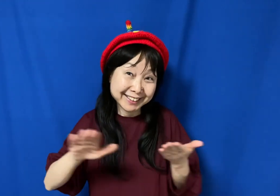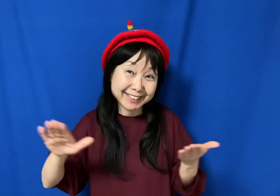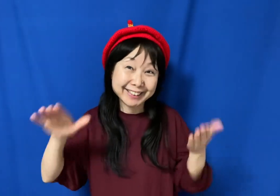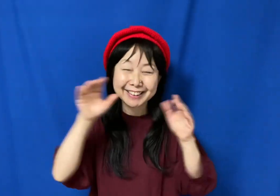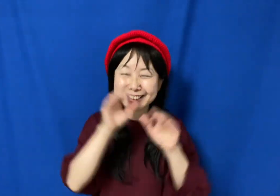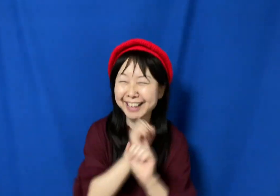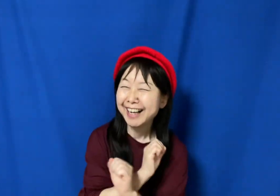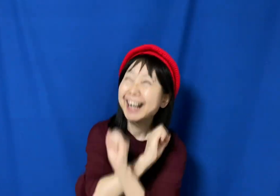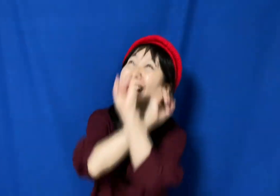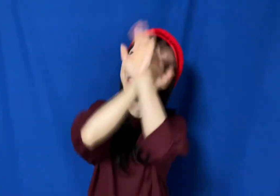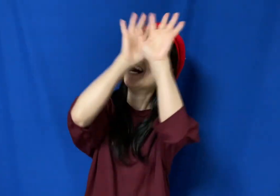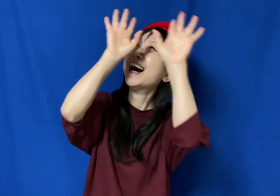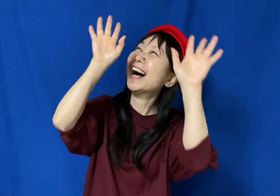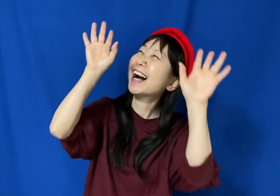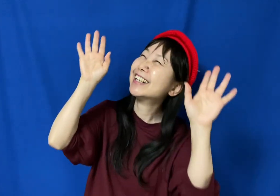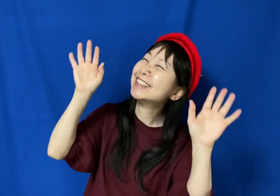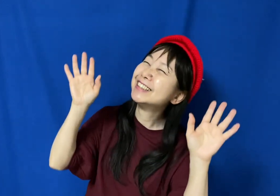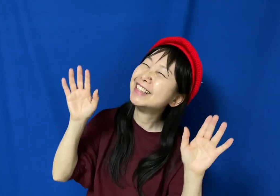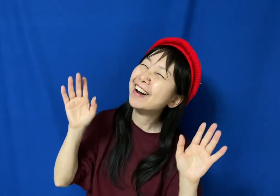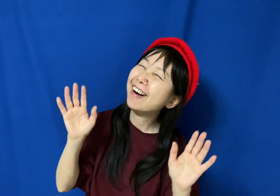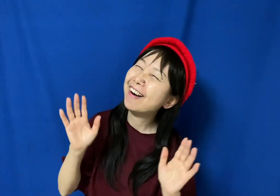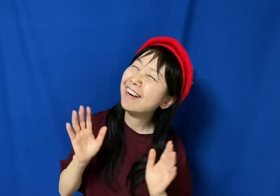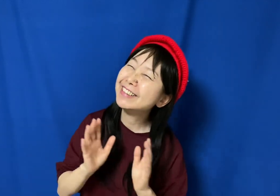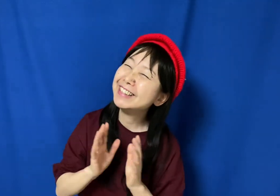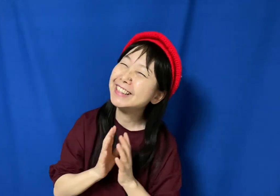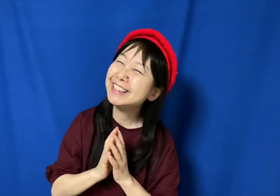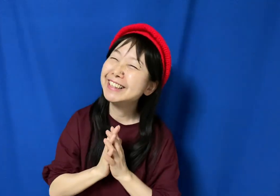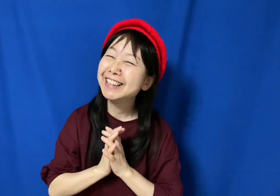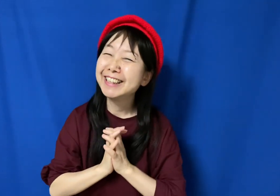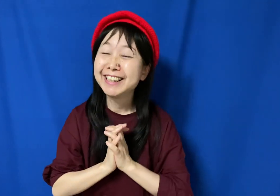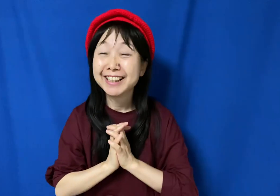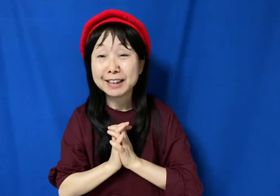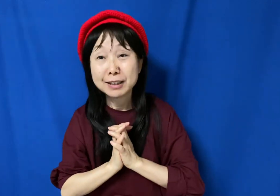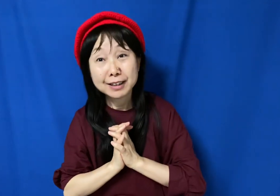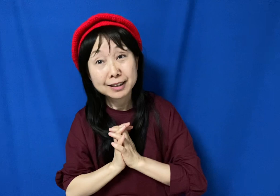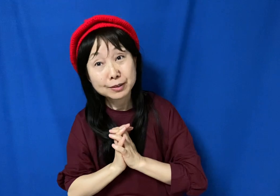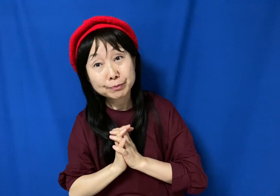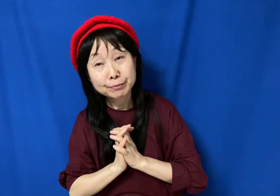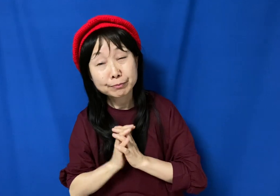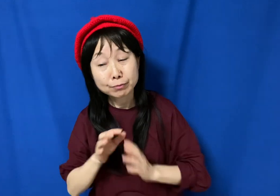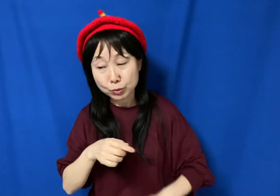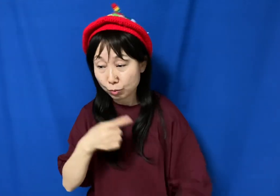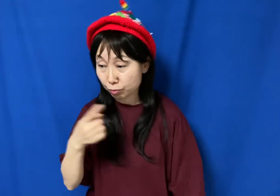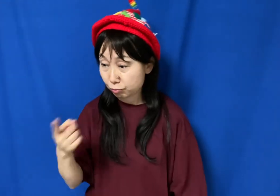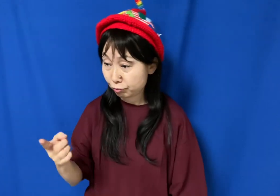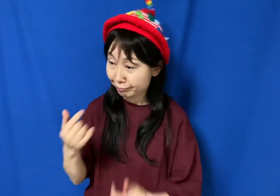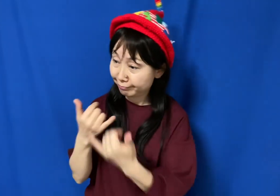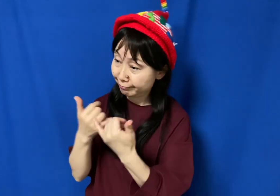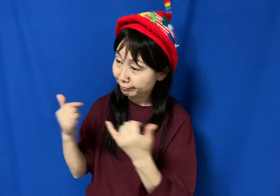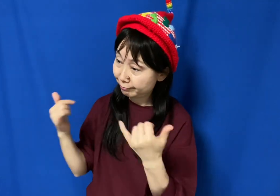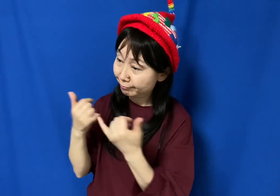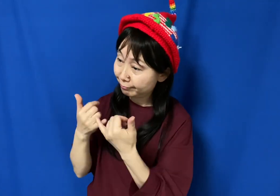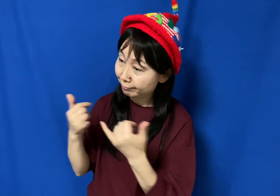輝くように（手話：輝く・祈る） 隣の人との